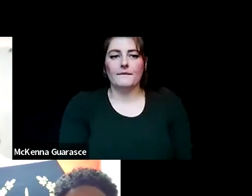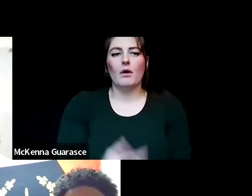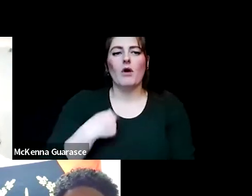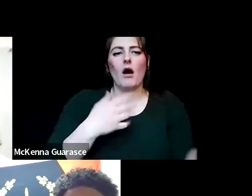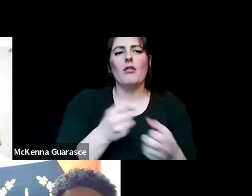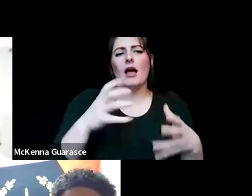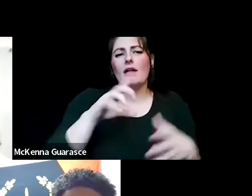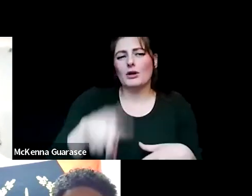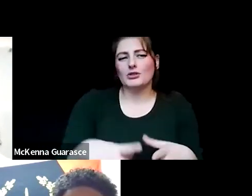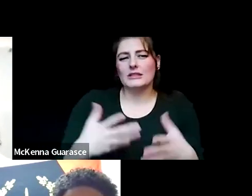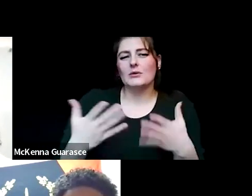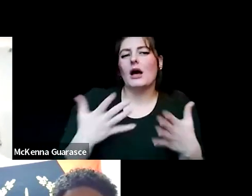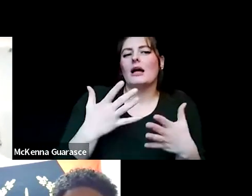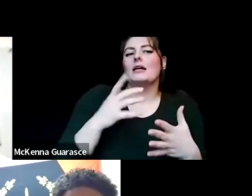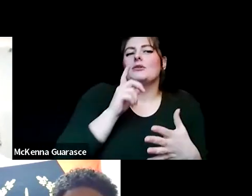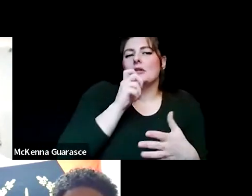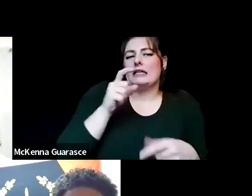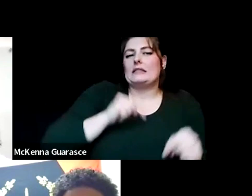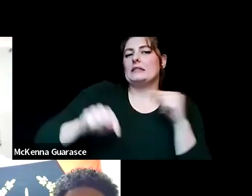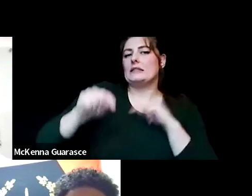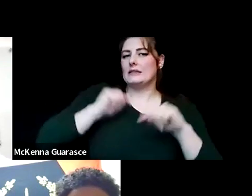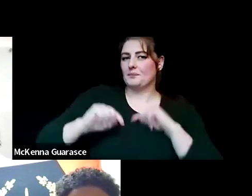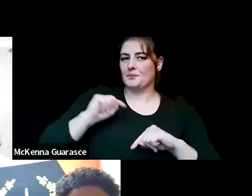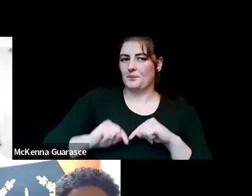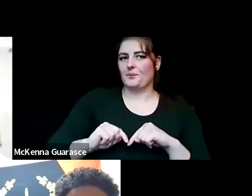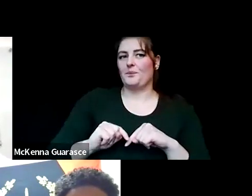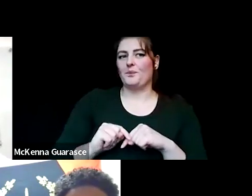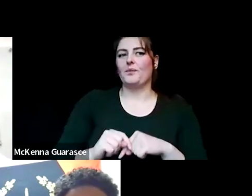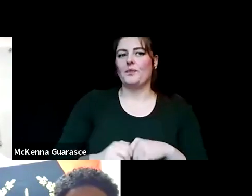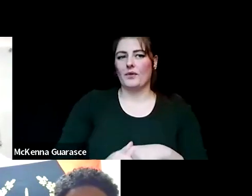bueno, permítanme añadir algo más.